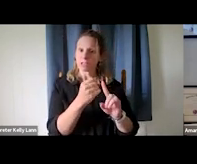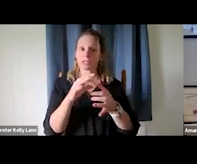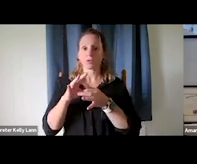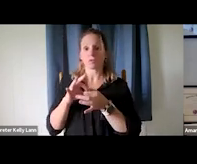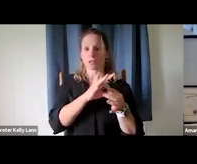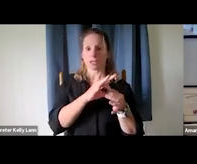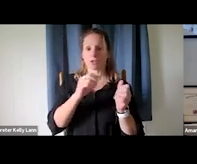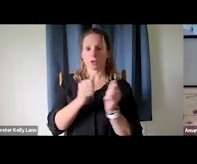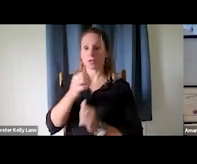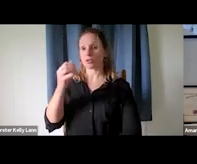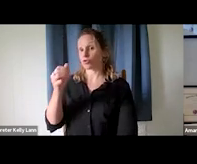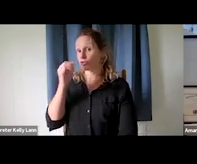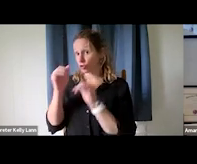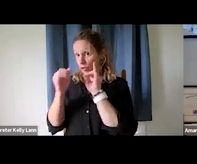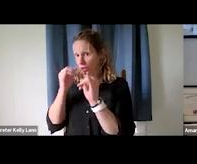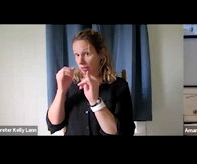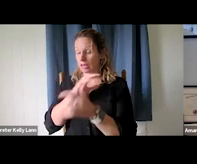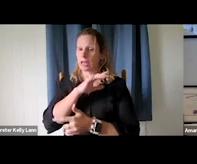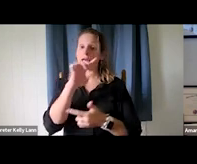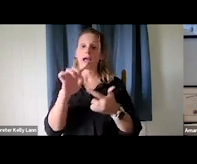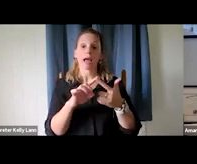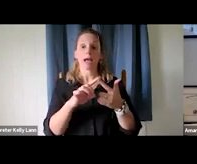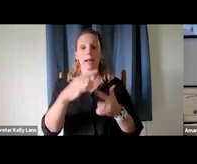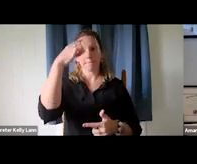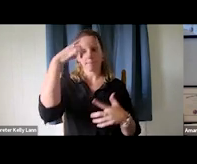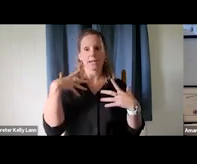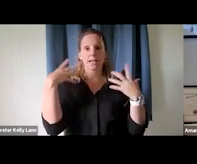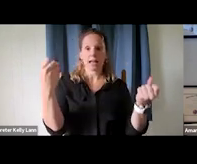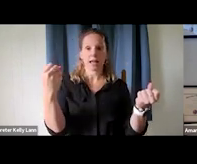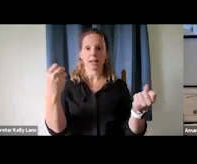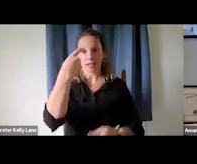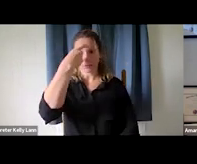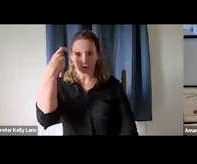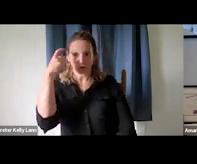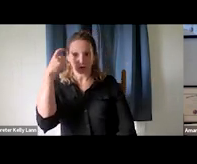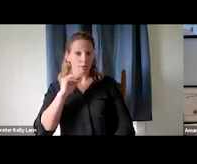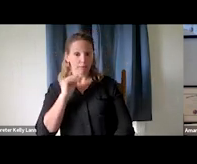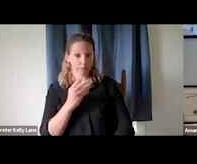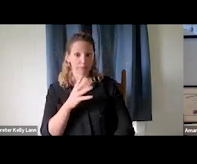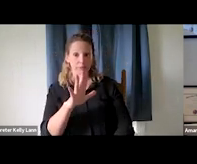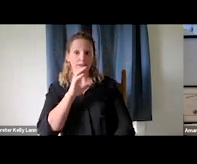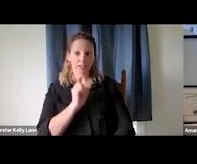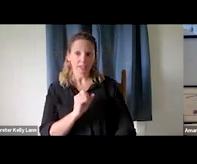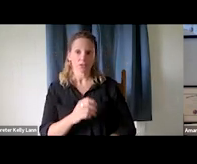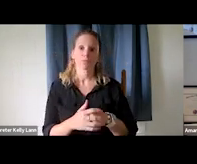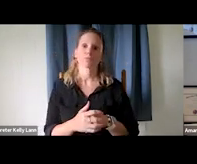entre la bebida y los síntomas de salud mental o el trauma que experimentaba en ese momento.